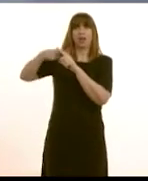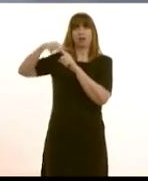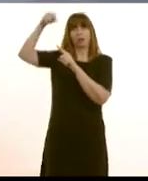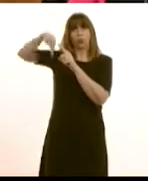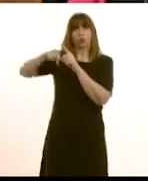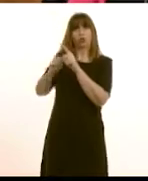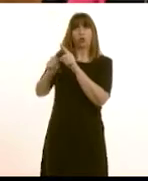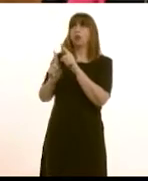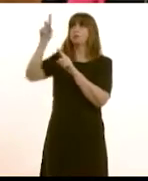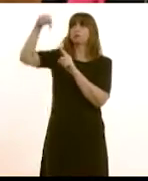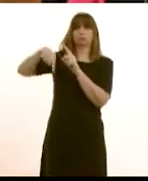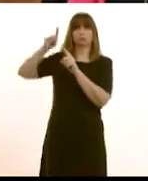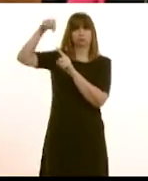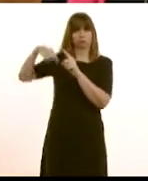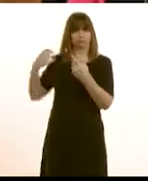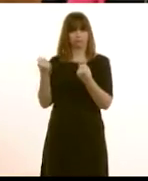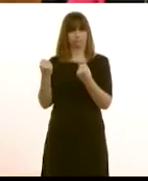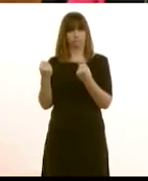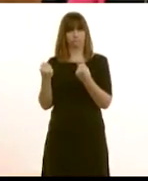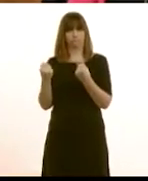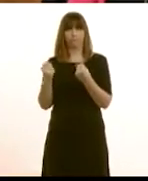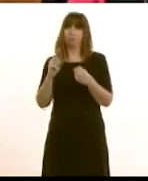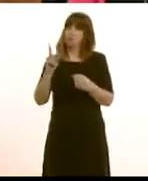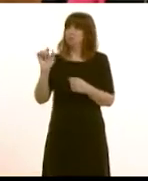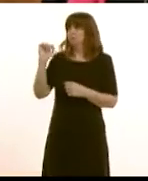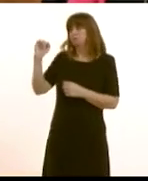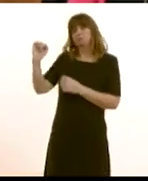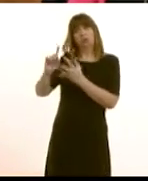y Deyrnas Unedig a hefyd Swyddfa Cymruóo glywed beth y maeír Aelod wediíi ddweudótaw